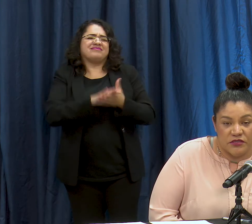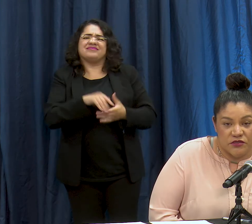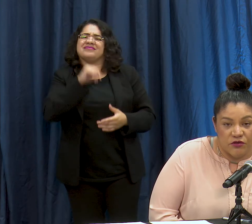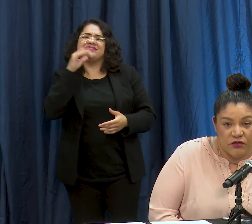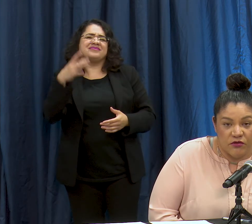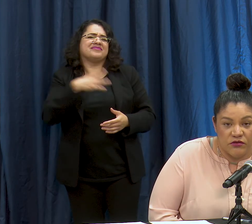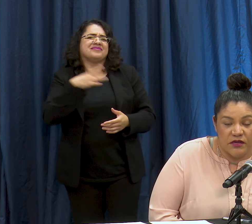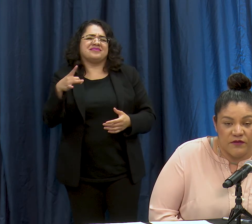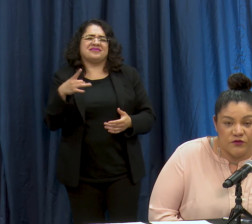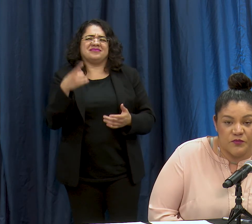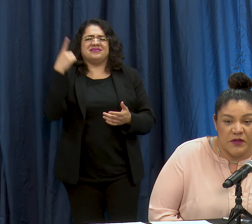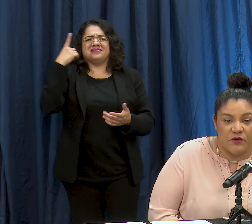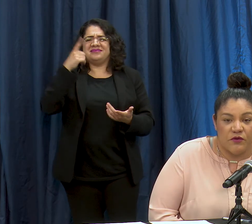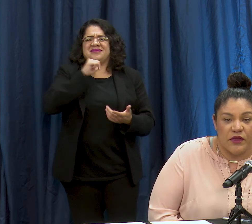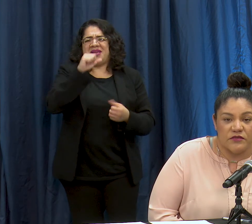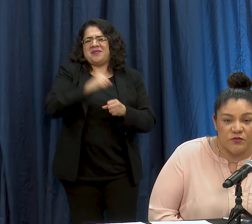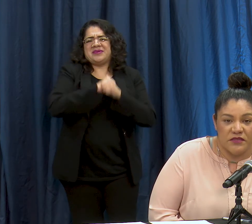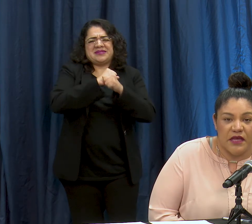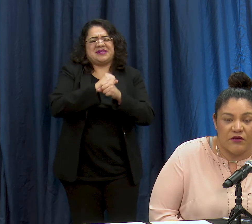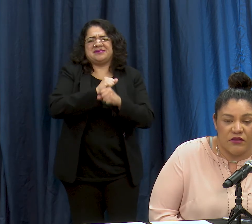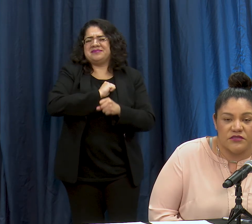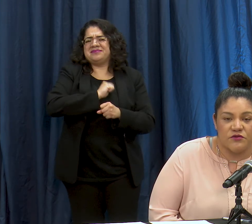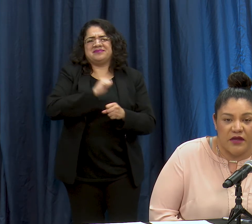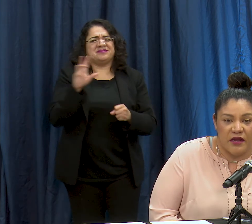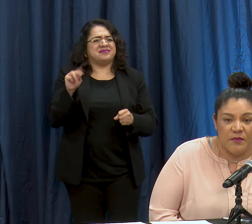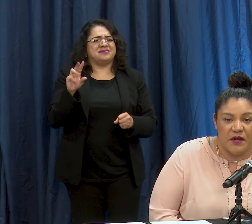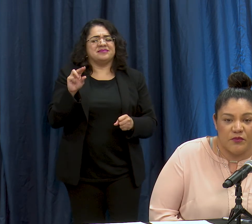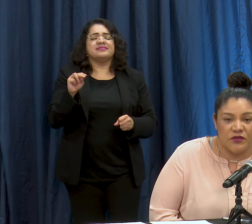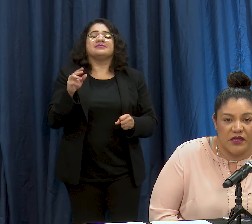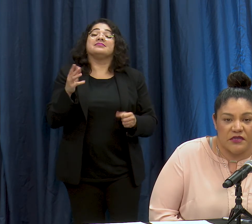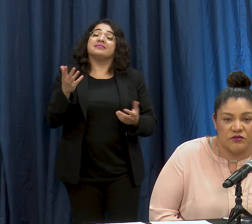Cantrell veeru's pero es no más agua ditional para proteger las otras